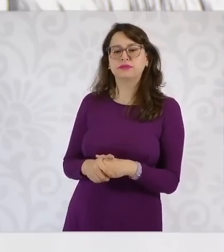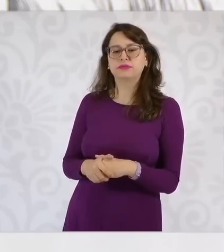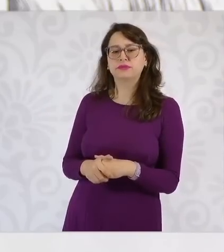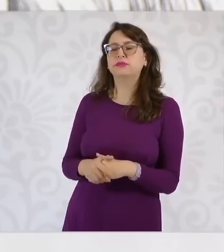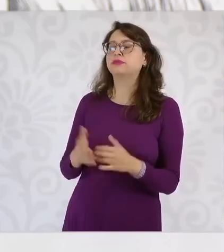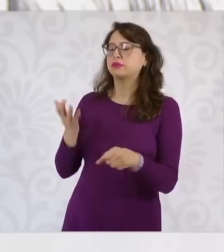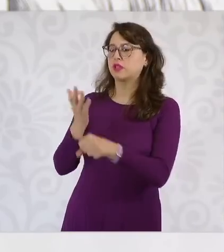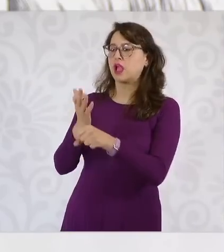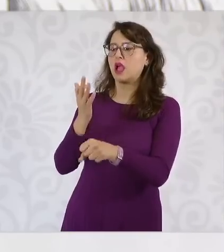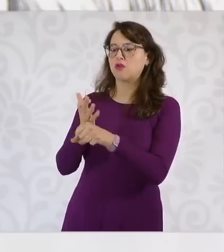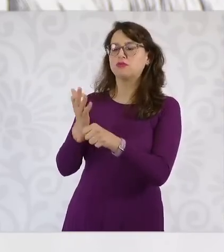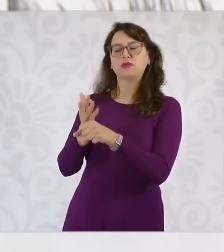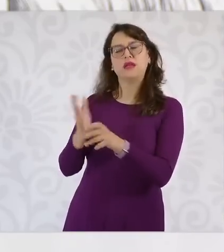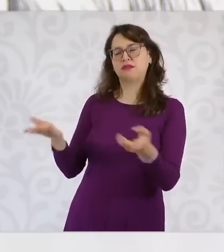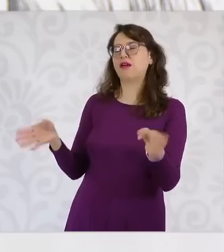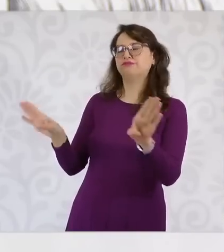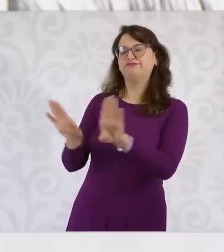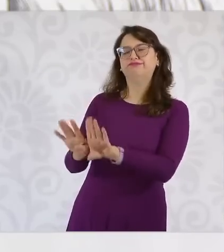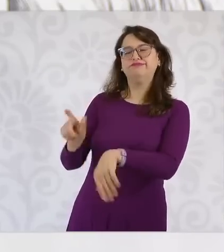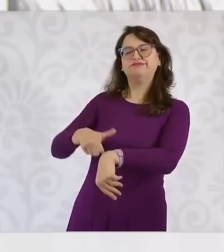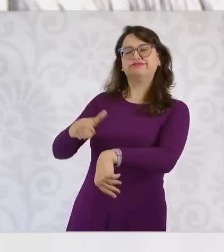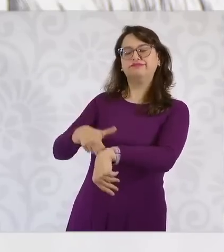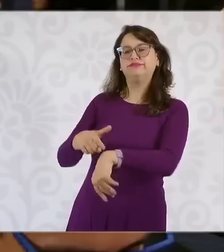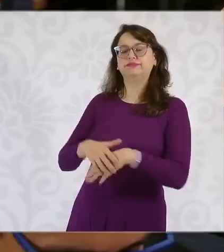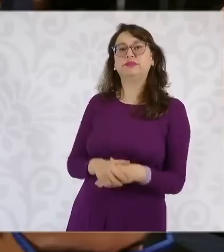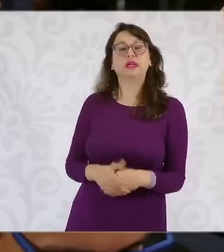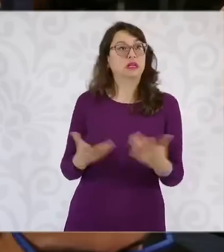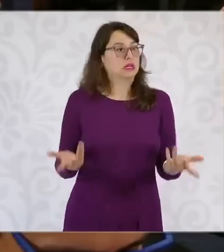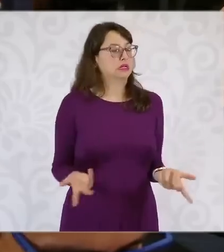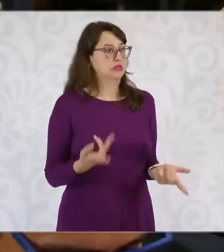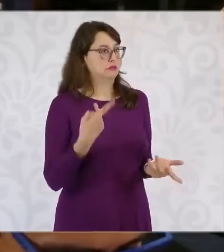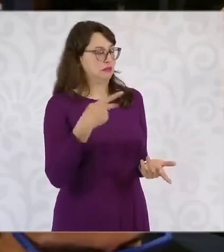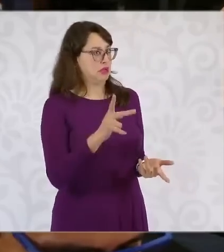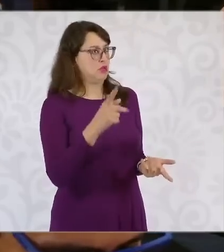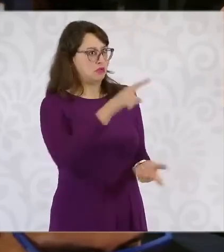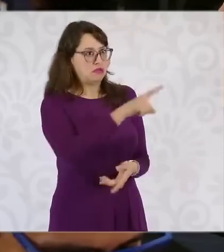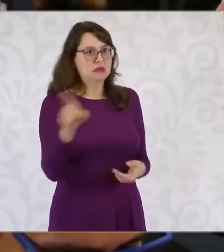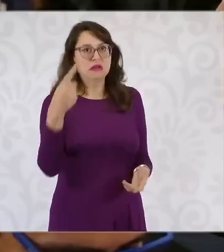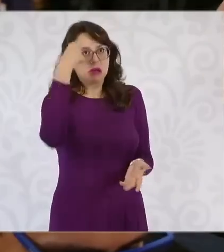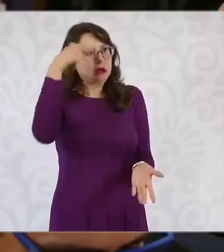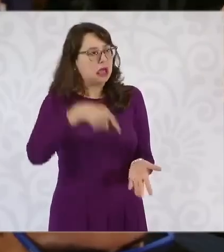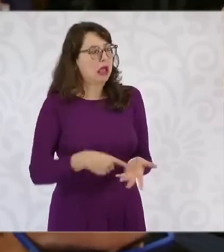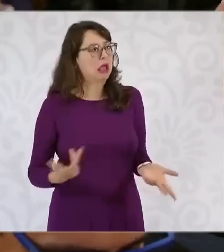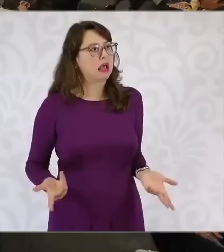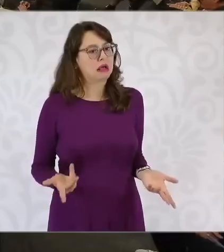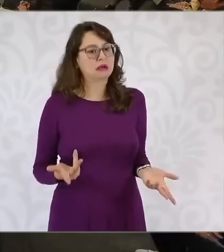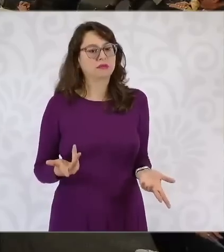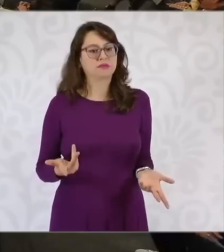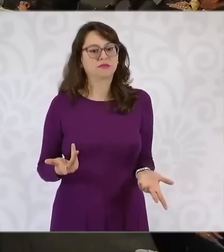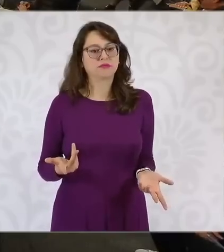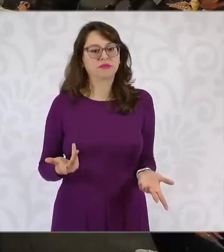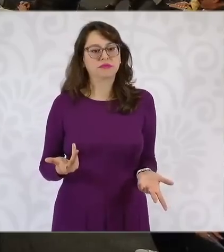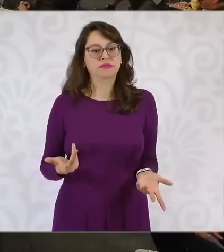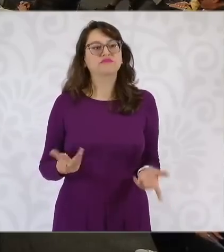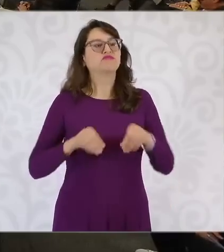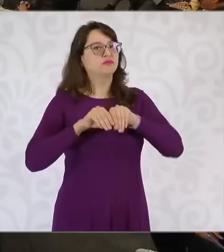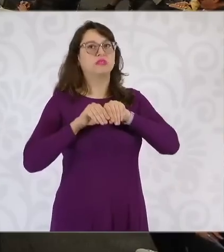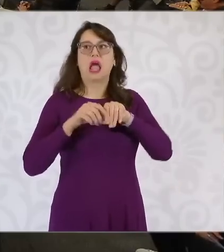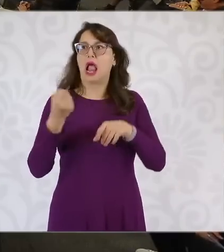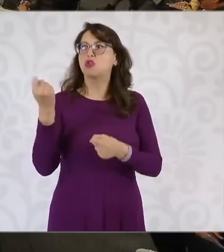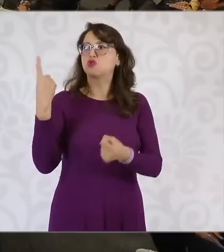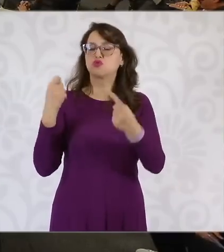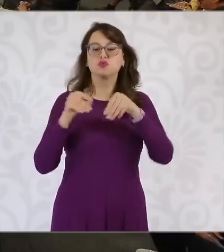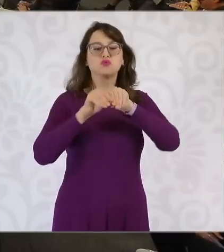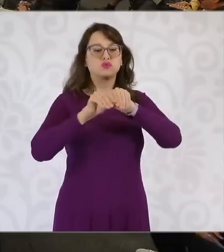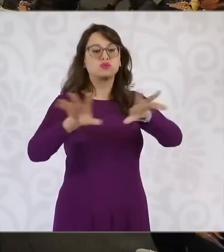credibilidad es la credibilidad es Es difícil de lograrse si te parece ya está publicado ehes a los